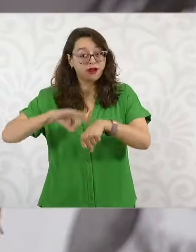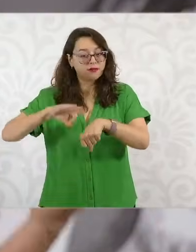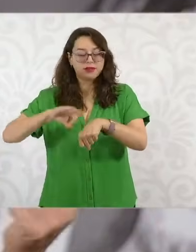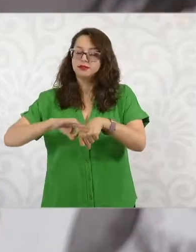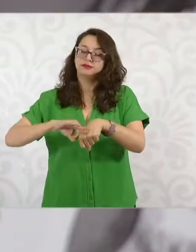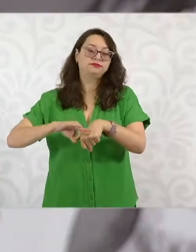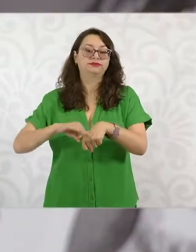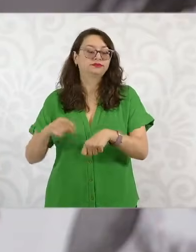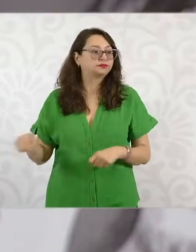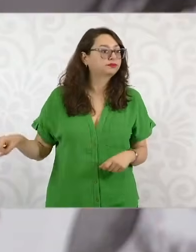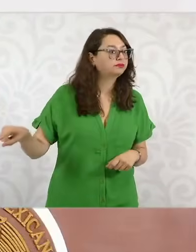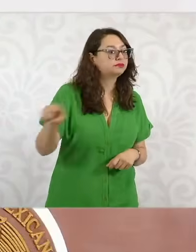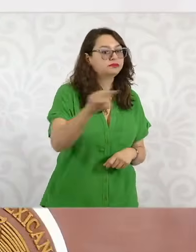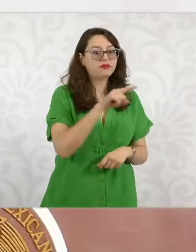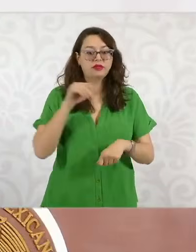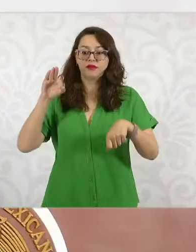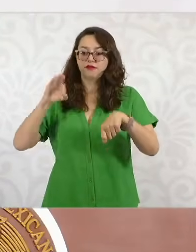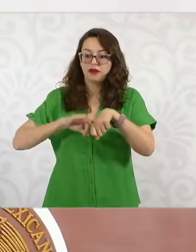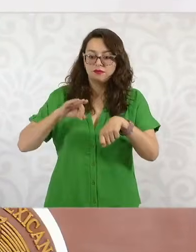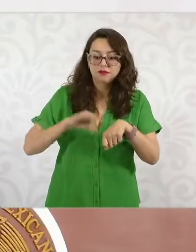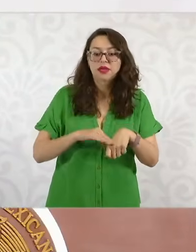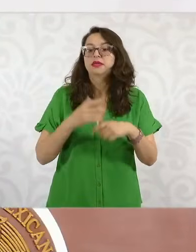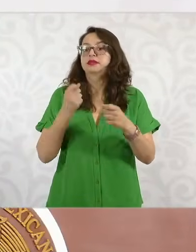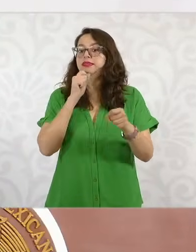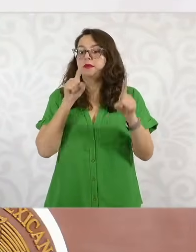algunos de ellos están presentando materia prima para la producción de medicamentos,